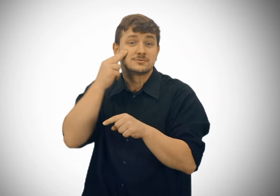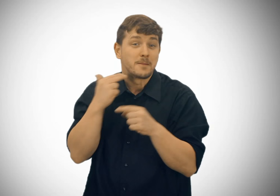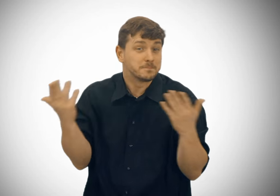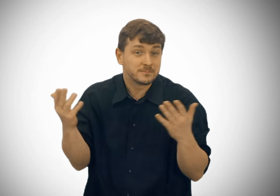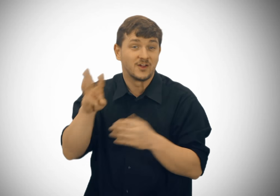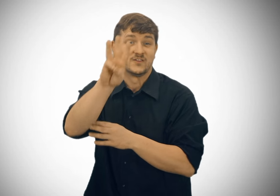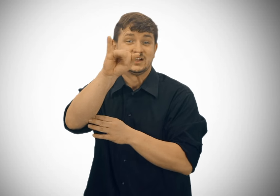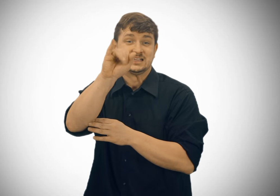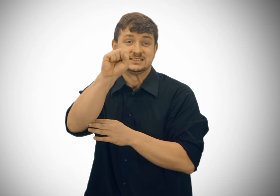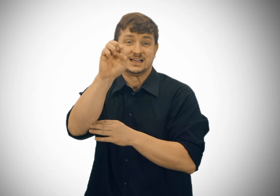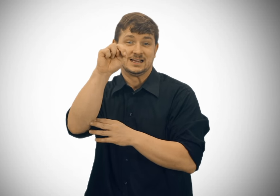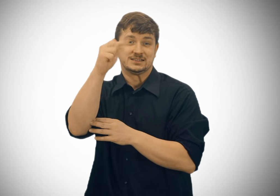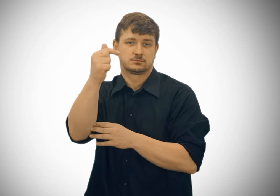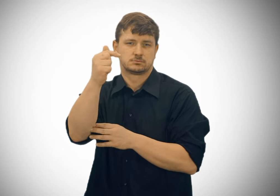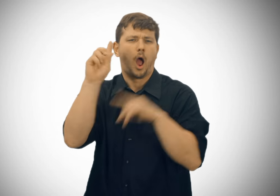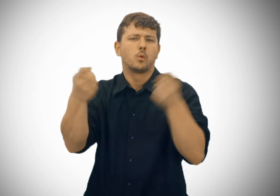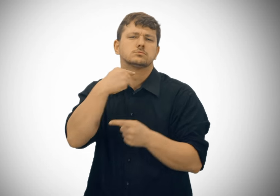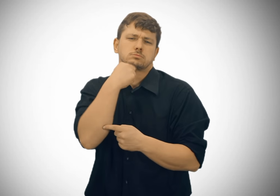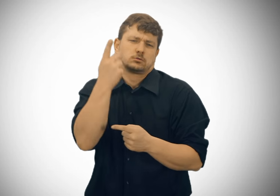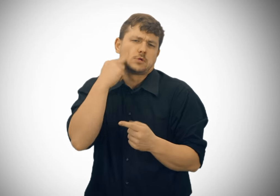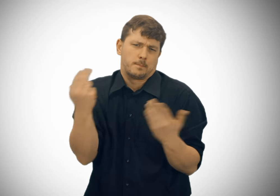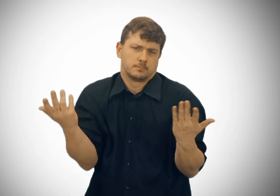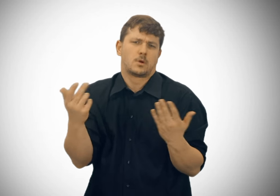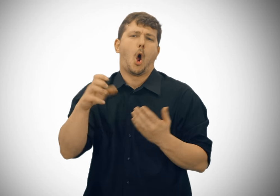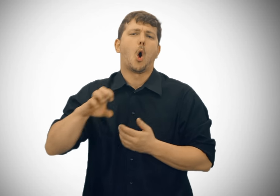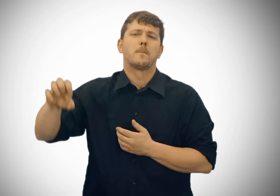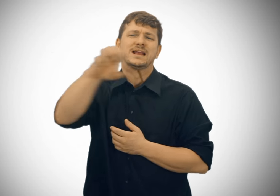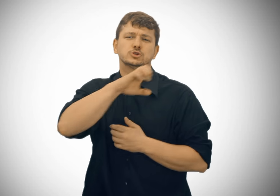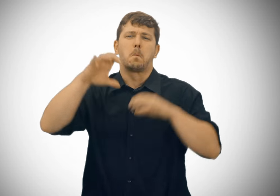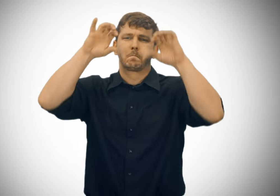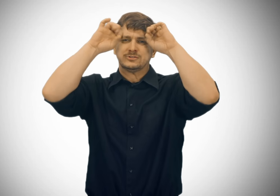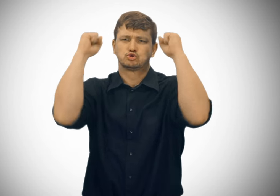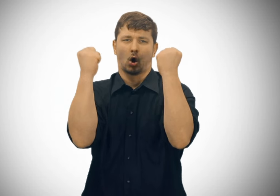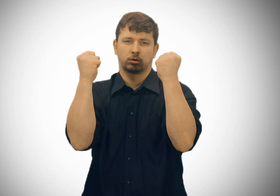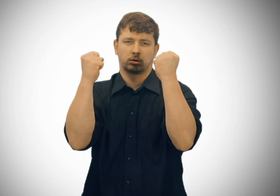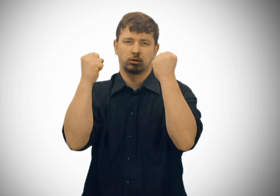Und das ist DER WIESENT. Auch bekannt als: "Der Europäische Bison".